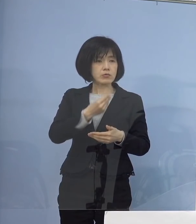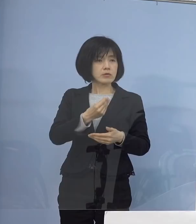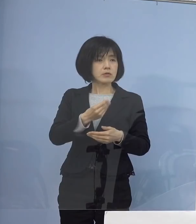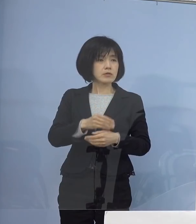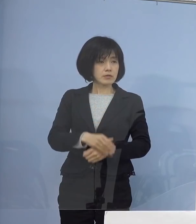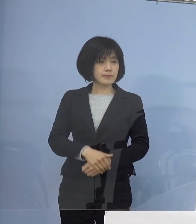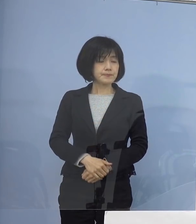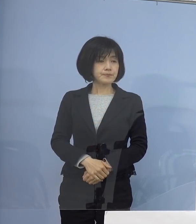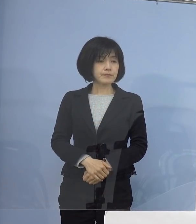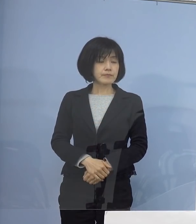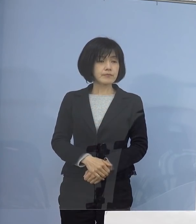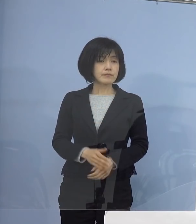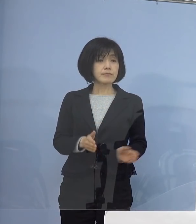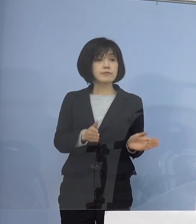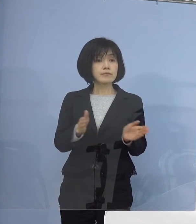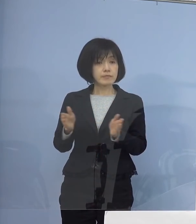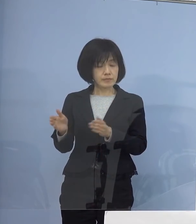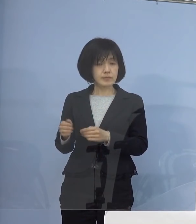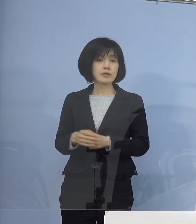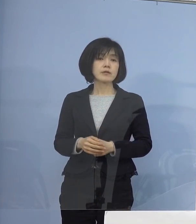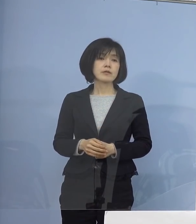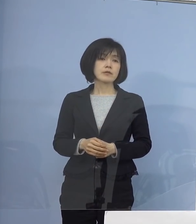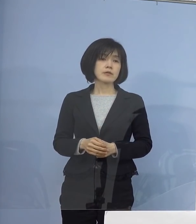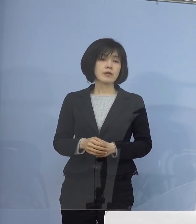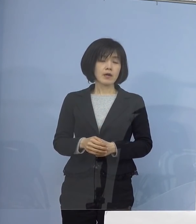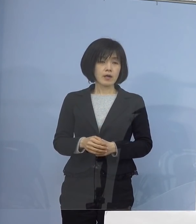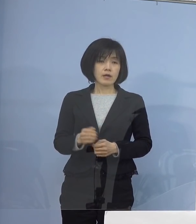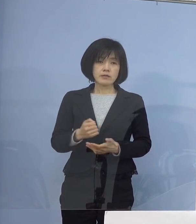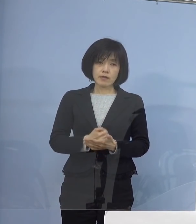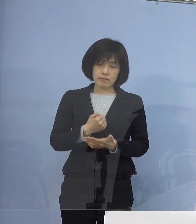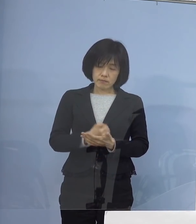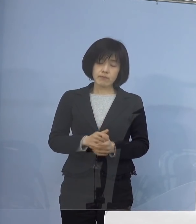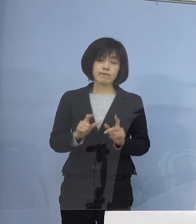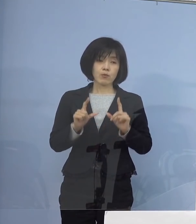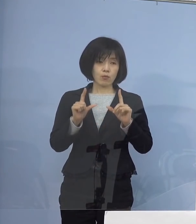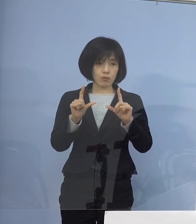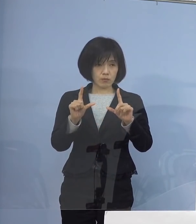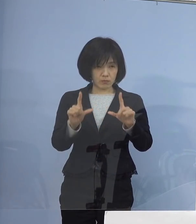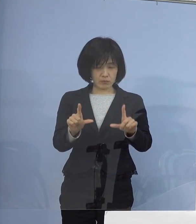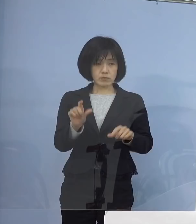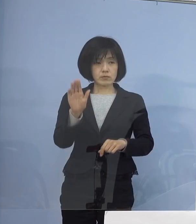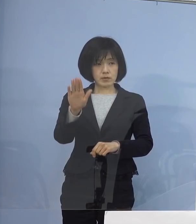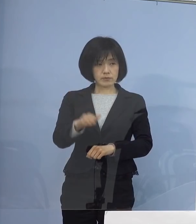そして最後に1点ですが 残念なご報告を申し上げなければなりません